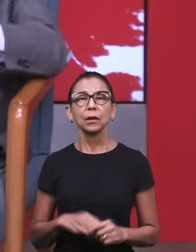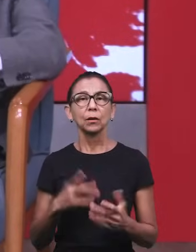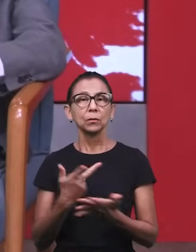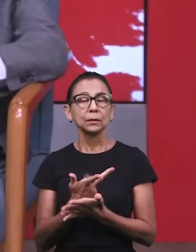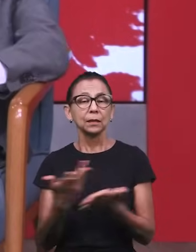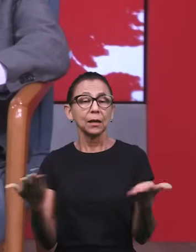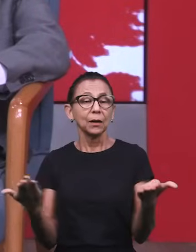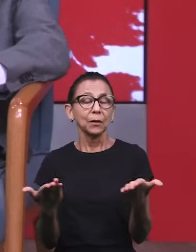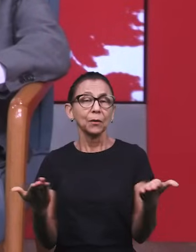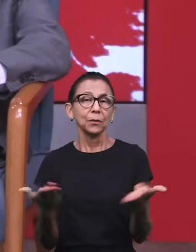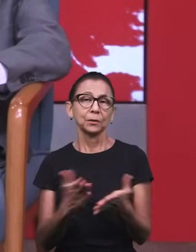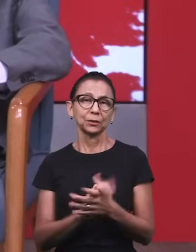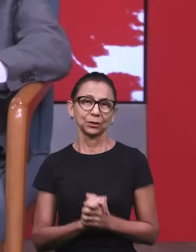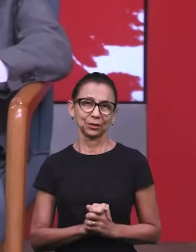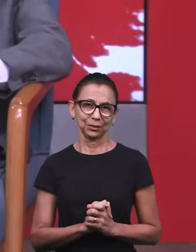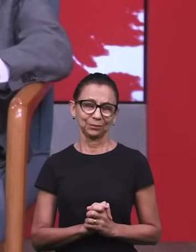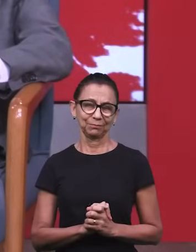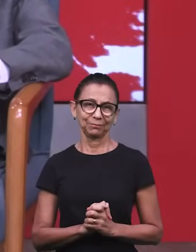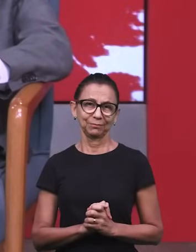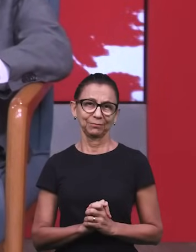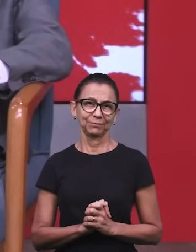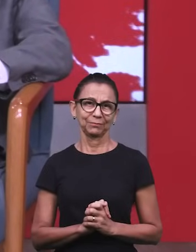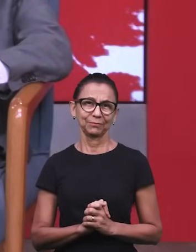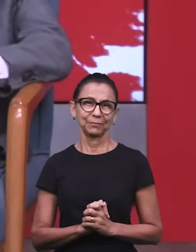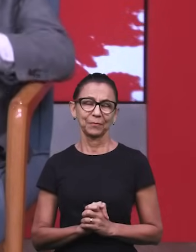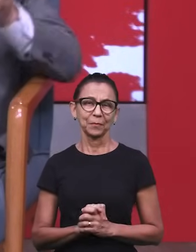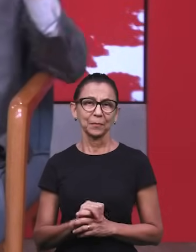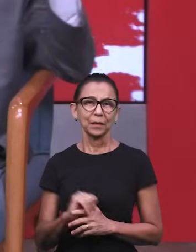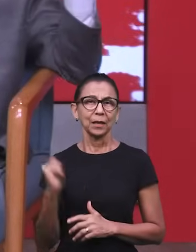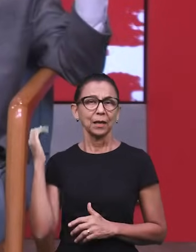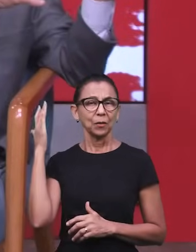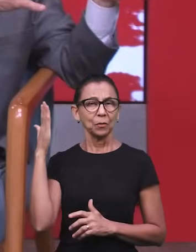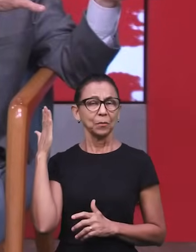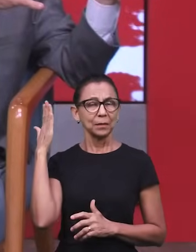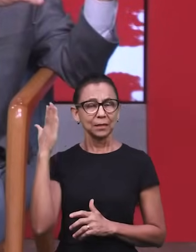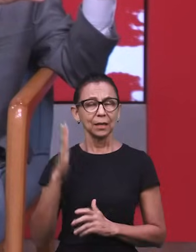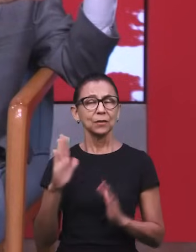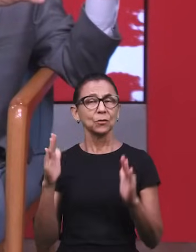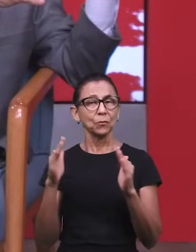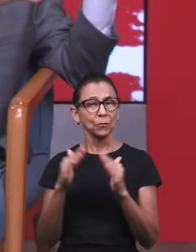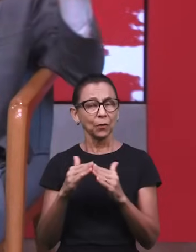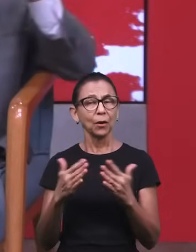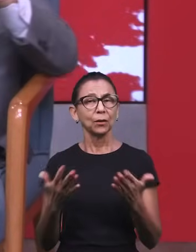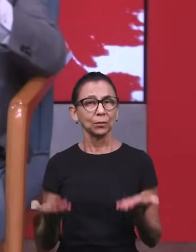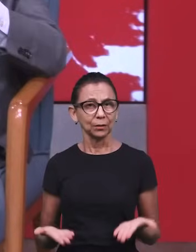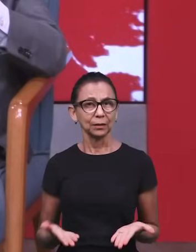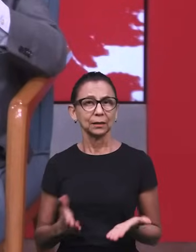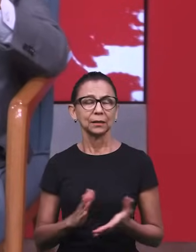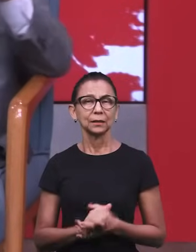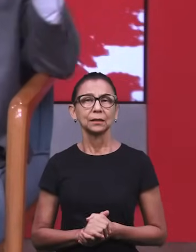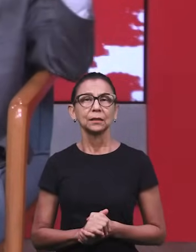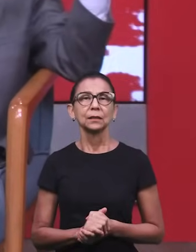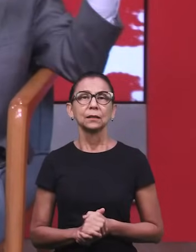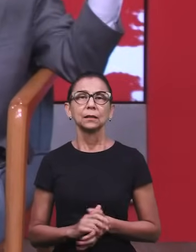da da mensagem de Trombetas e festas não é houve um relato no início mostrando aquilo que o senhor